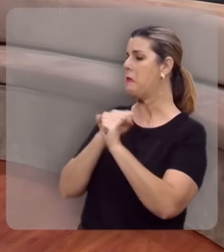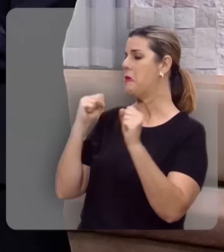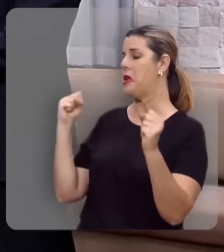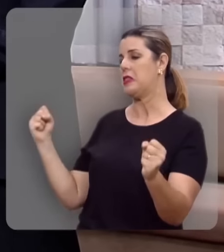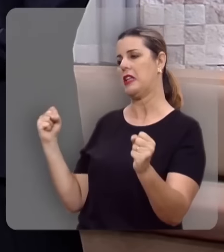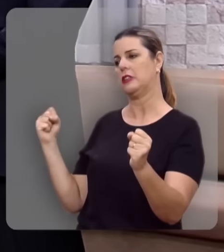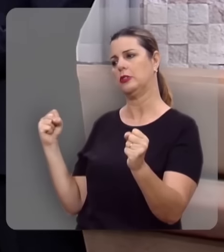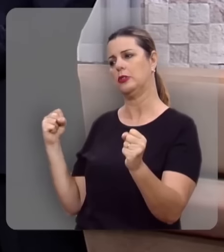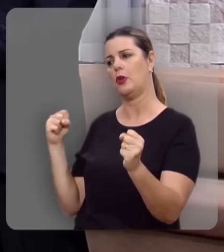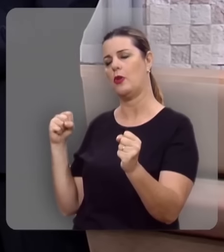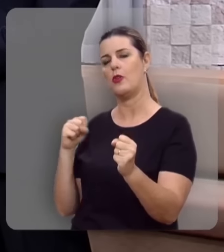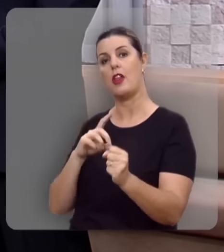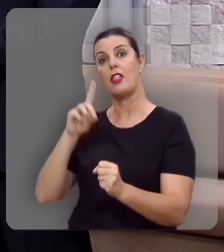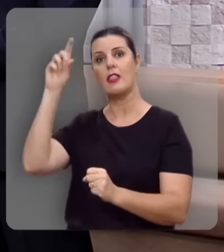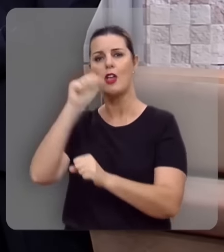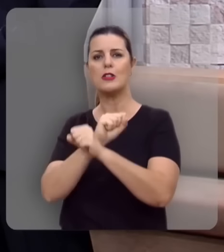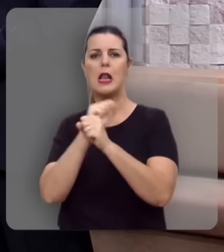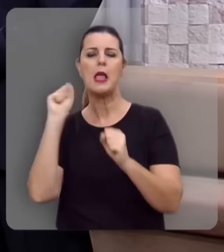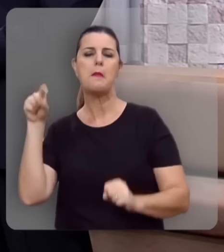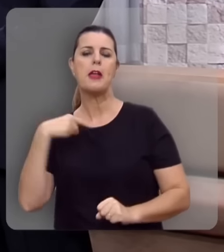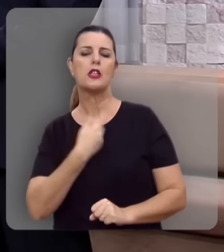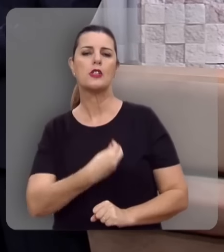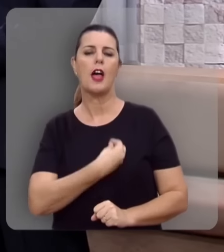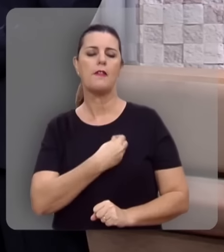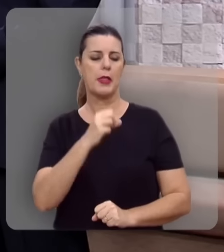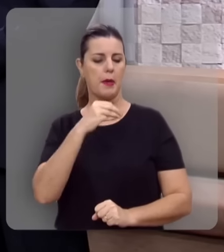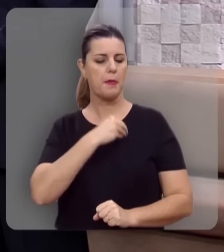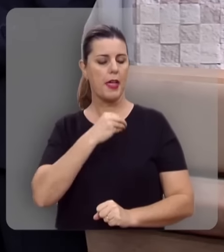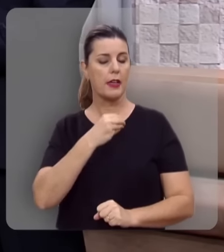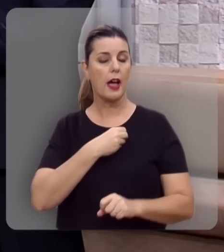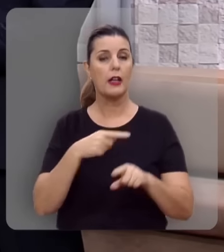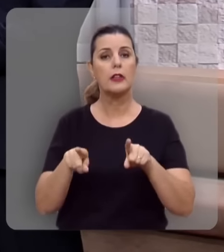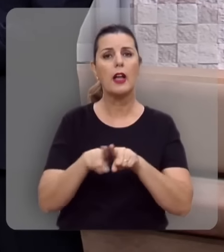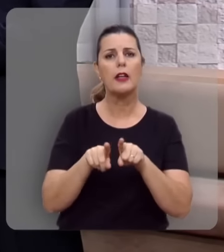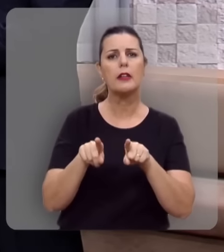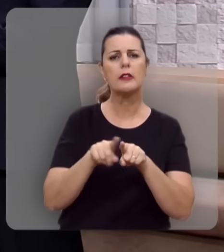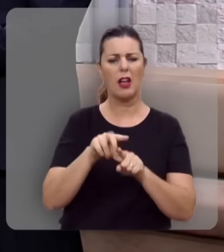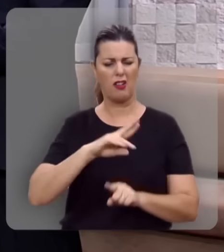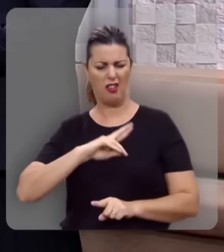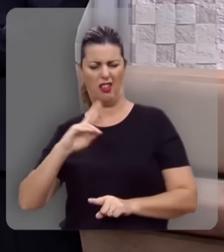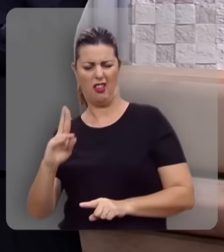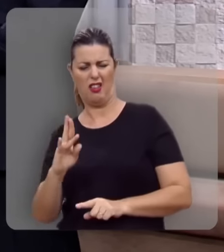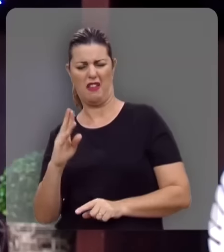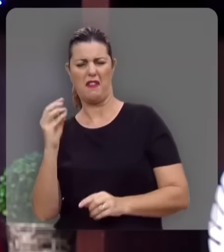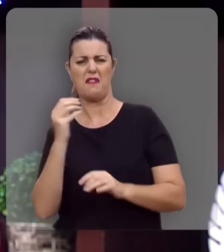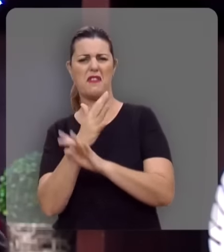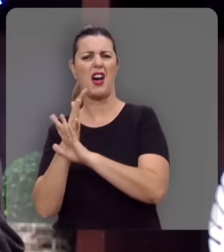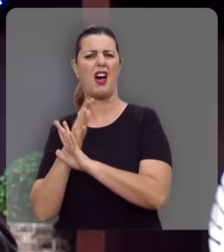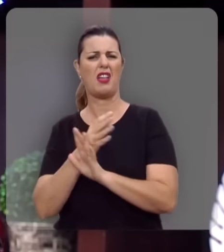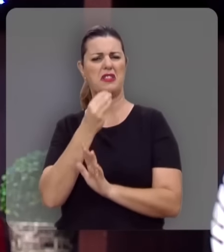nos liberta da escravidão do pecado, mas também da escravidão da religiosidade vazia, escravidão da